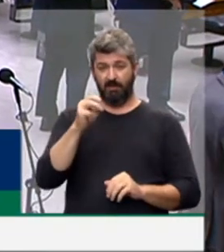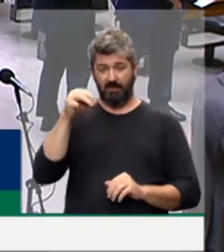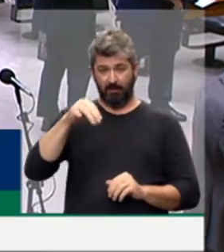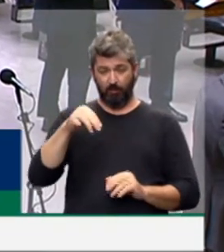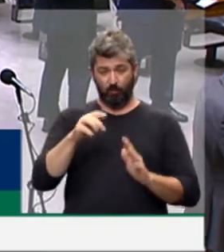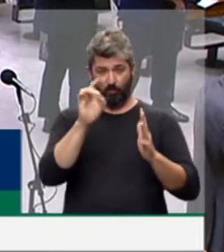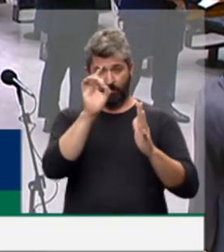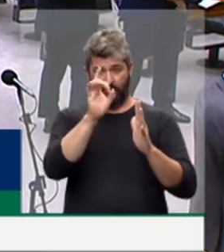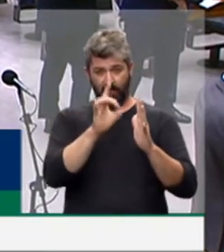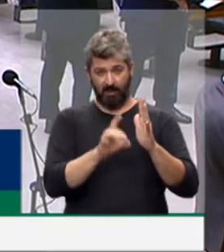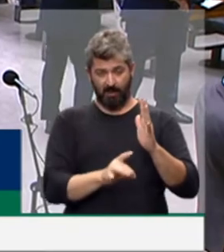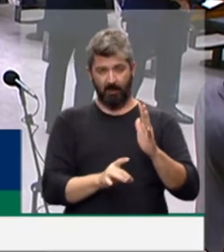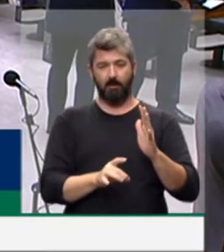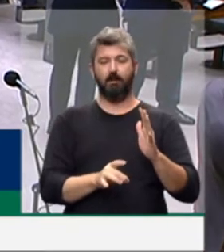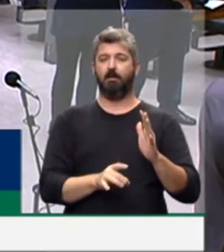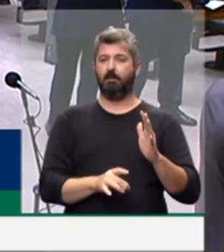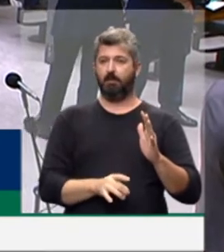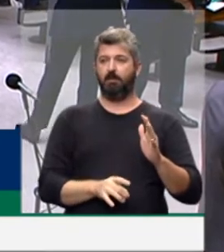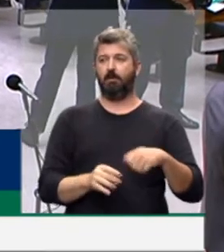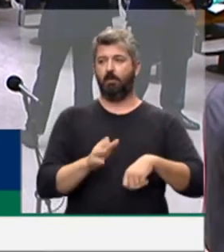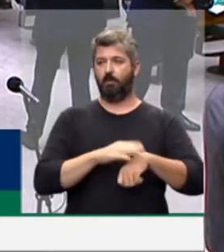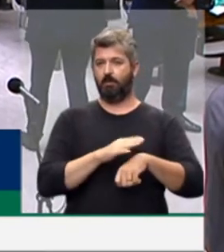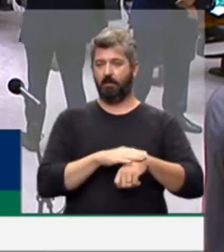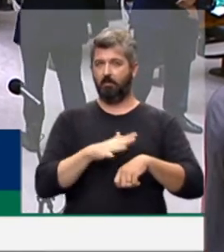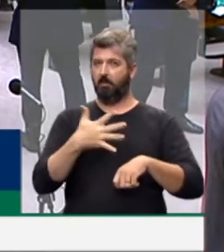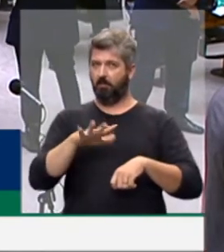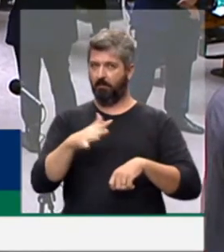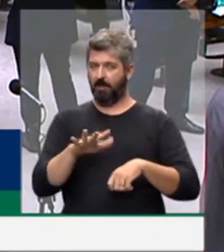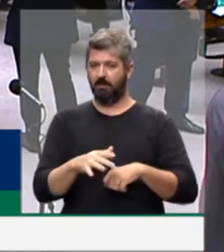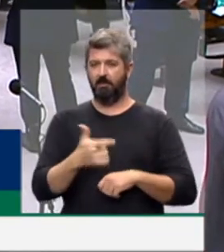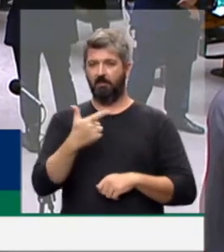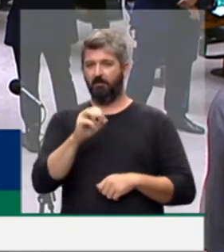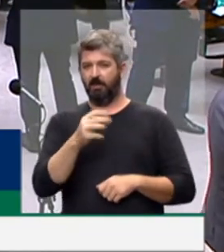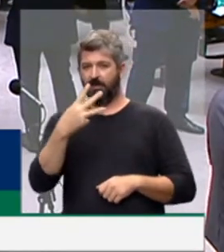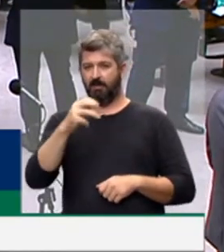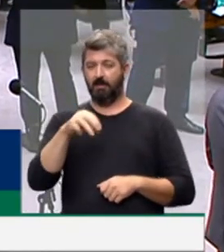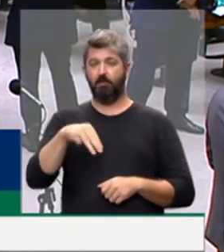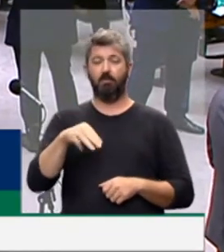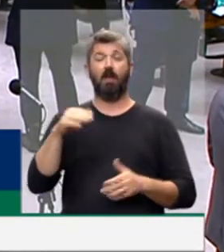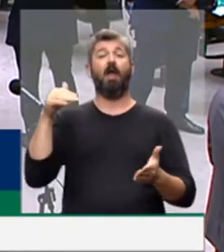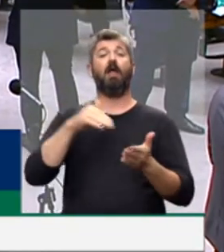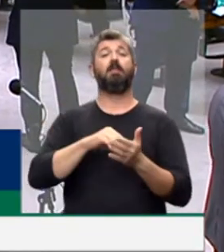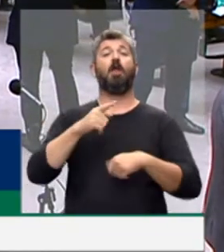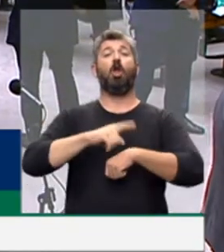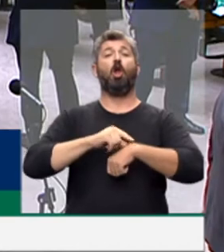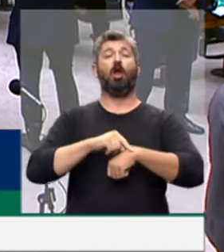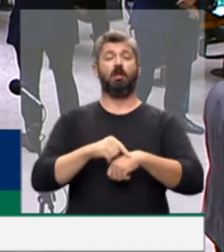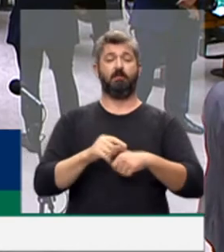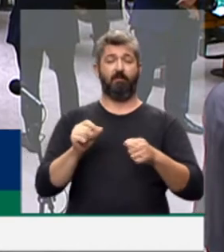ENFIM. COMO A GENTE DIZ ESTA MATÉRIA ESTÁ TÃO COMPLEXA, ATÉ AGORA QUE QUINZE DESTAQUES, SE A GENTE BOTA MEIA HORA DE VOTAÇÃO PARA CADA DESTAQUE O QUE É UM